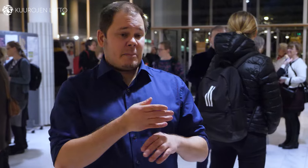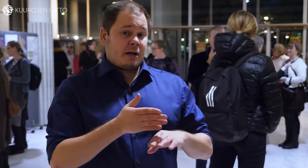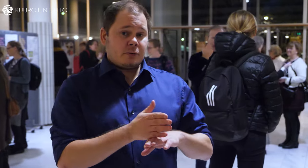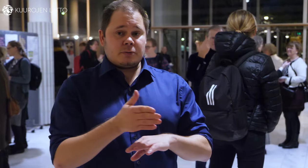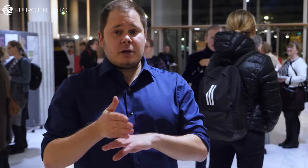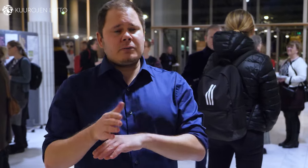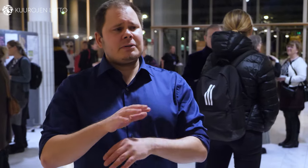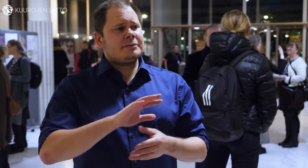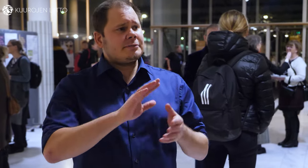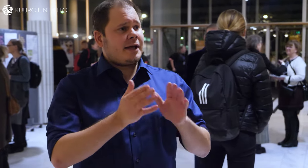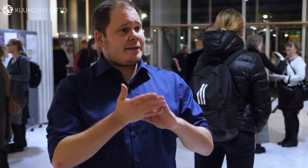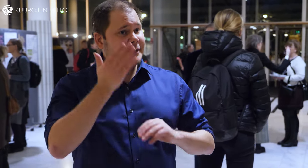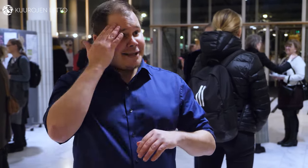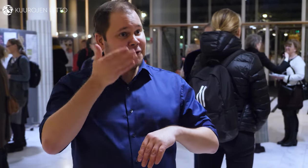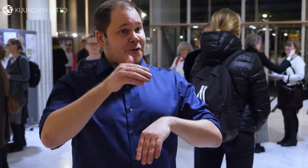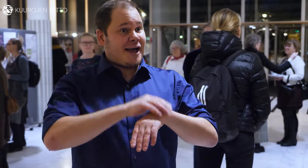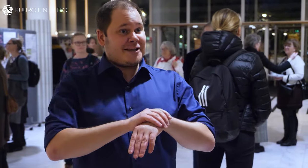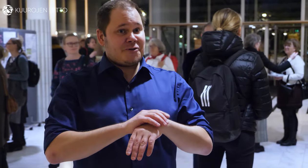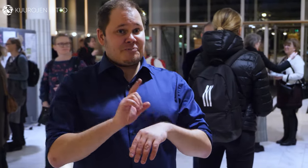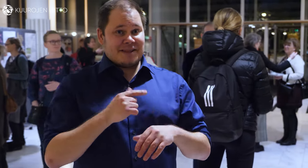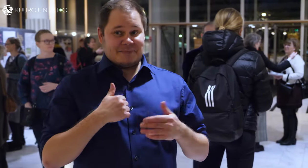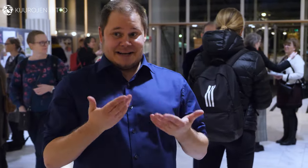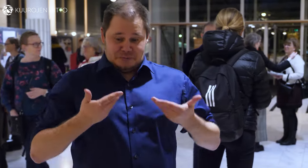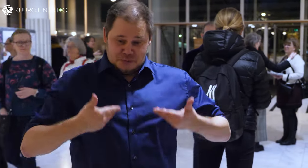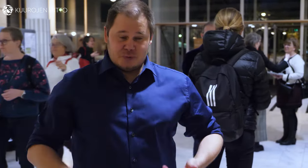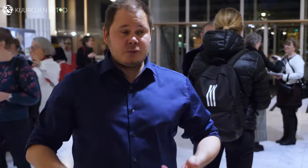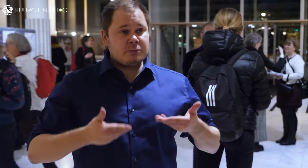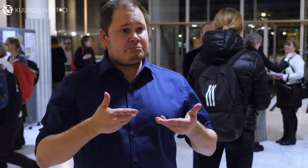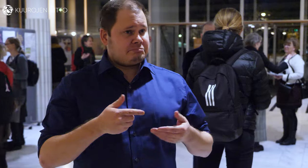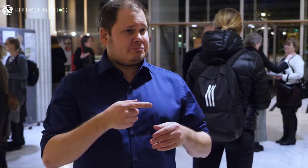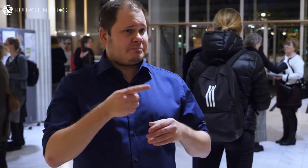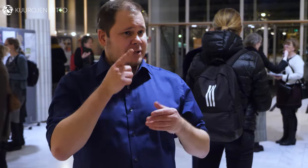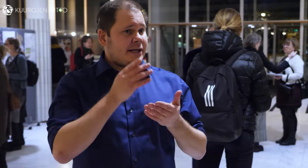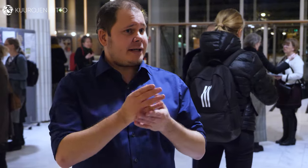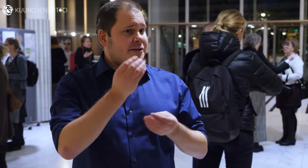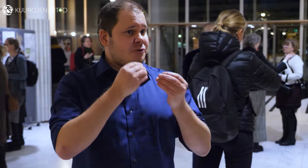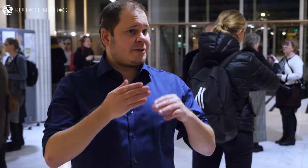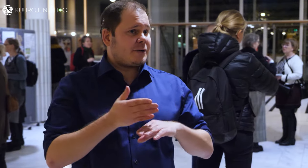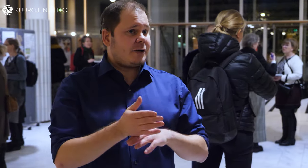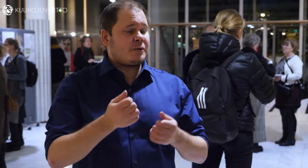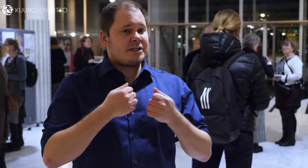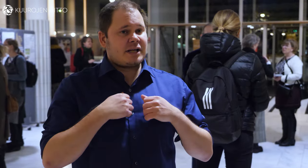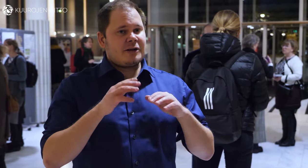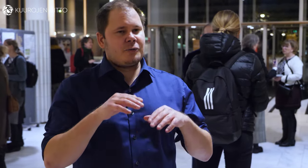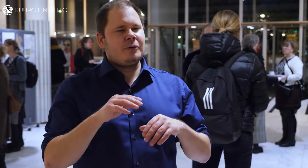Näiden opintojen kautta olen saavuttanut sen tietotaidon, - mitä minulla nyt on.